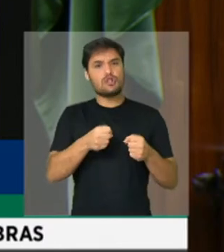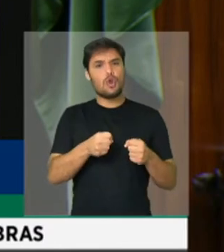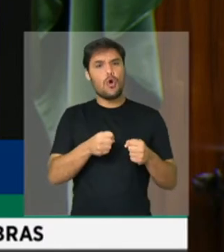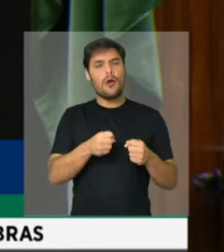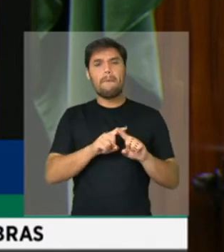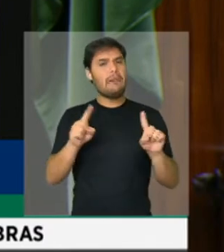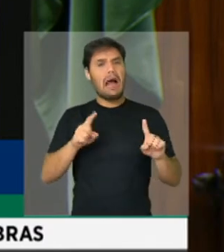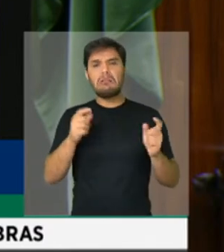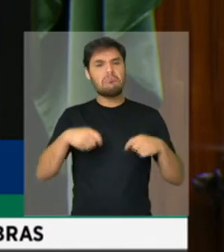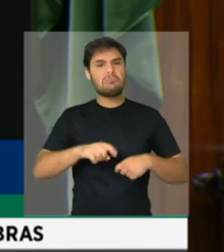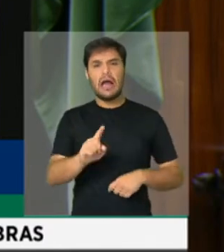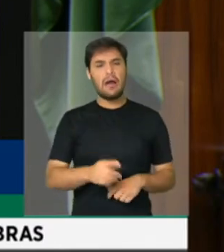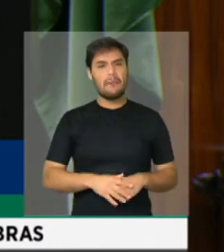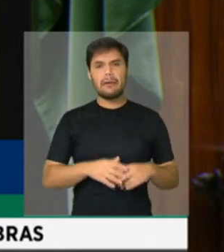DIMINUIR OS EFEITOS DESSA MEDIDA PROVISÓRIA NA MODOS